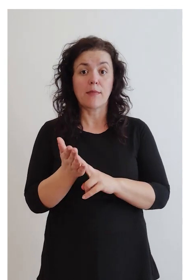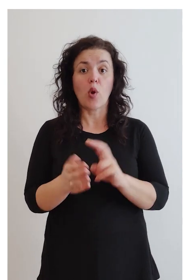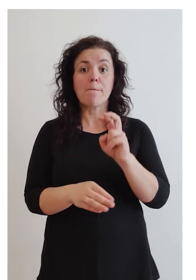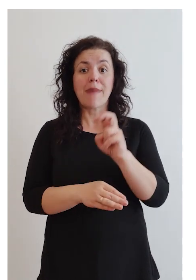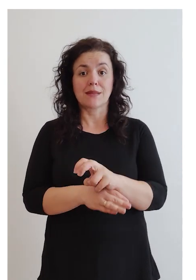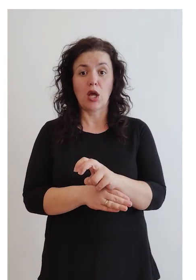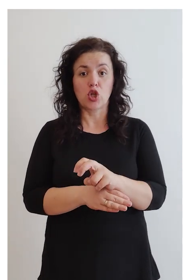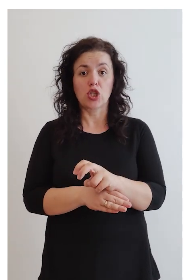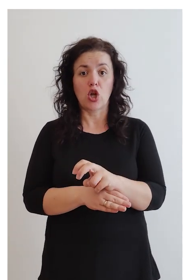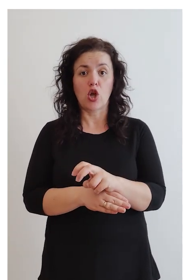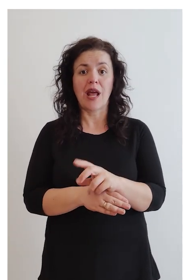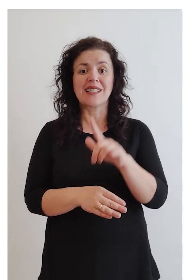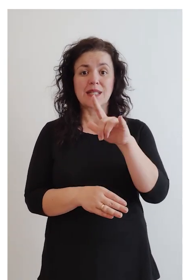Compensație și asistență